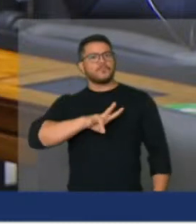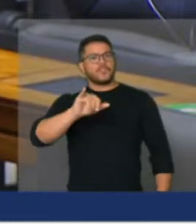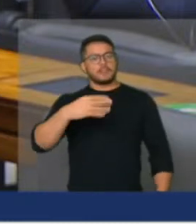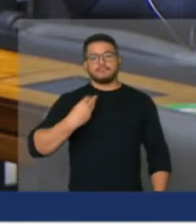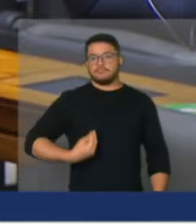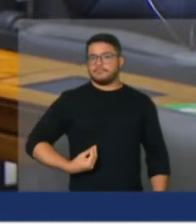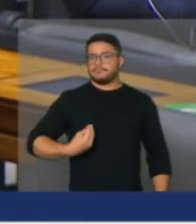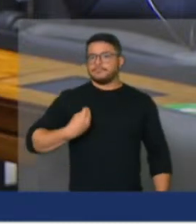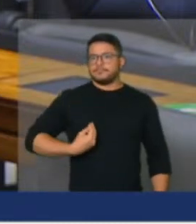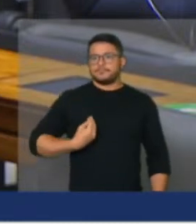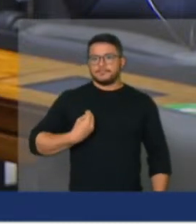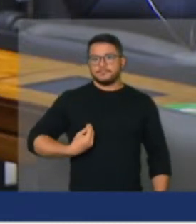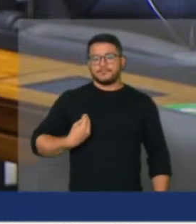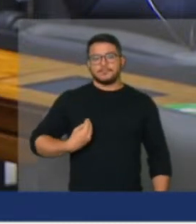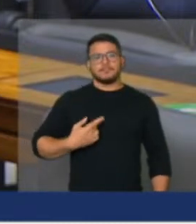FOR MARCADO. VOLTO A LEMBRAR TAMBÉM QUE NÓS TEMOS VÁRIOS